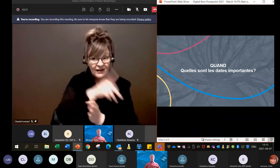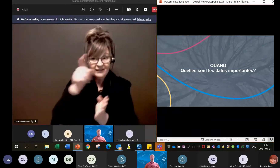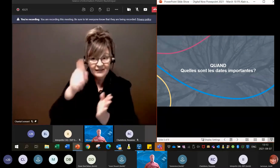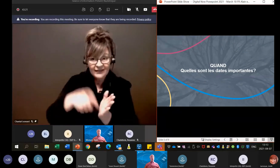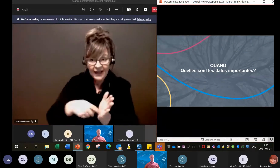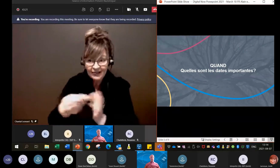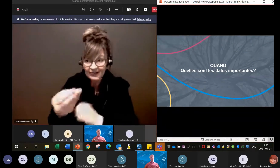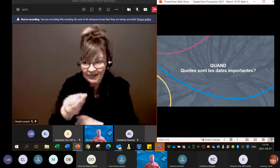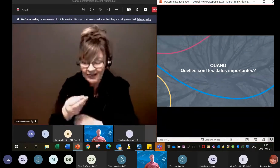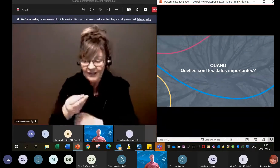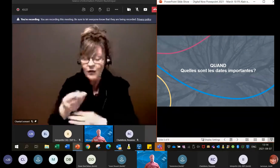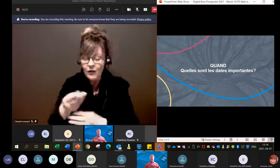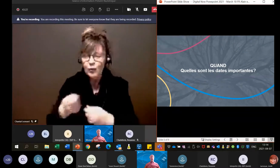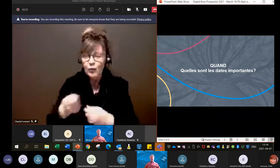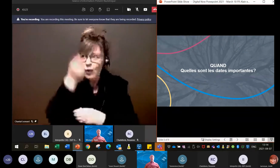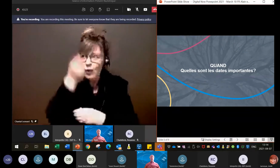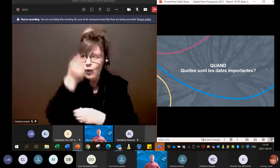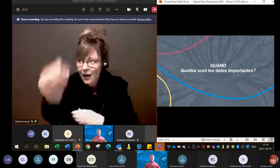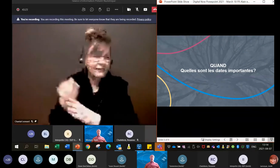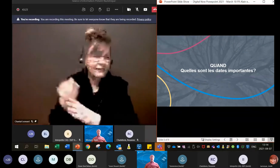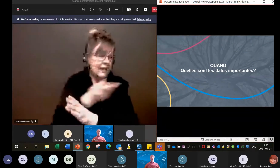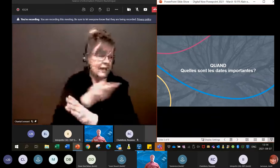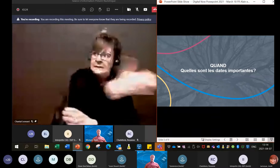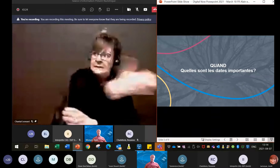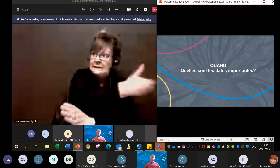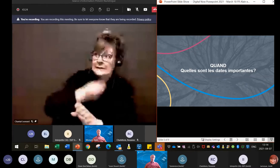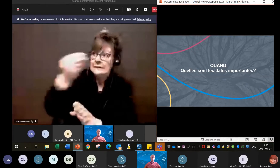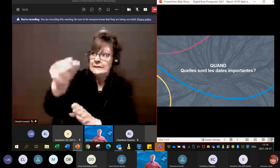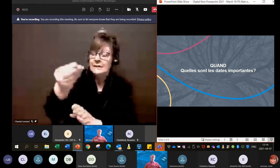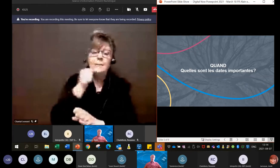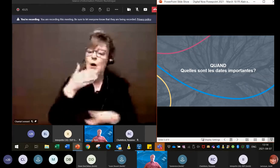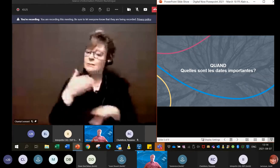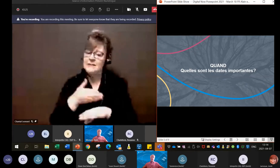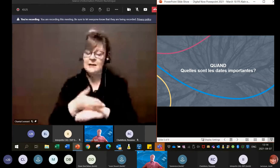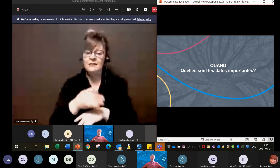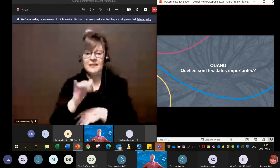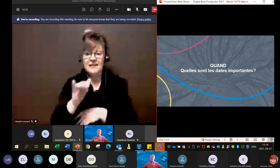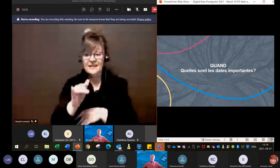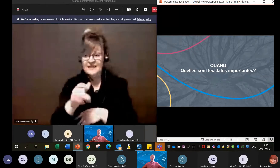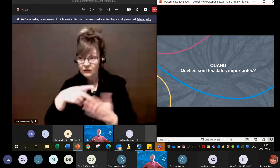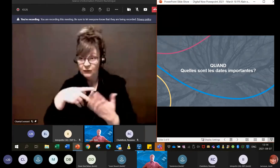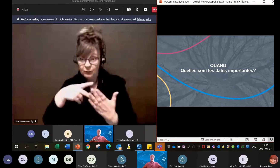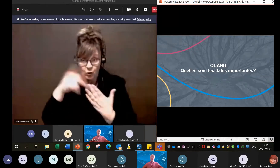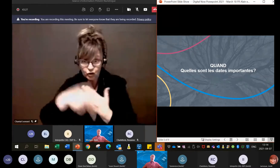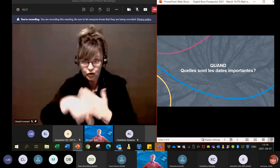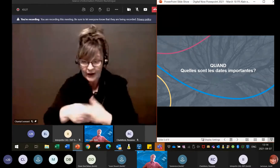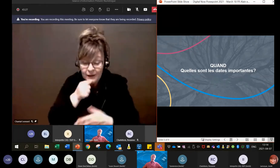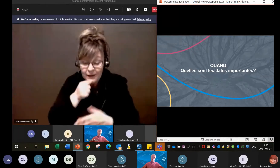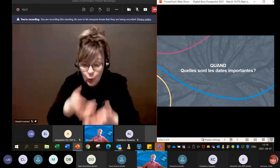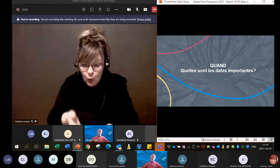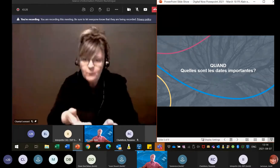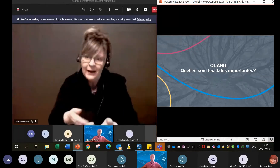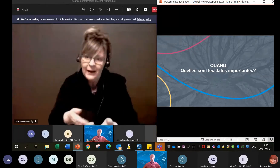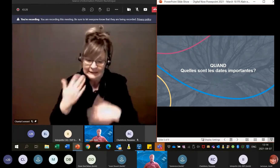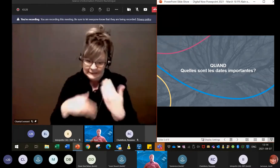votre demande ne sont pas admissibles. Donc si votre projet commence bientôt, vous déposez le plus rapidement